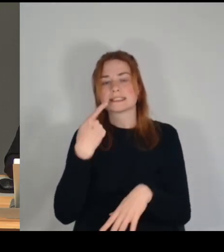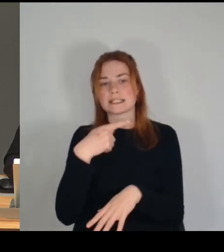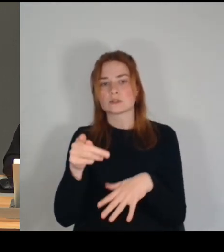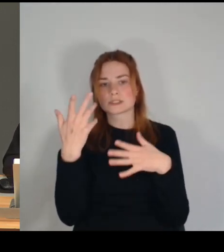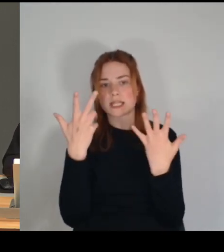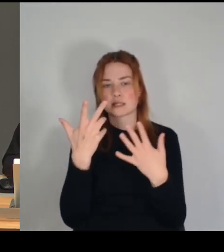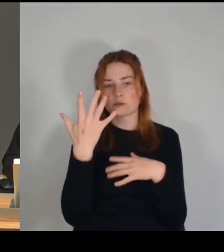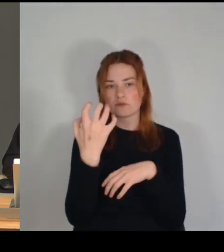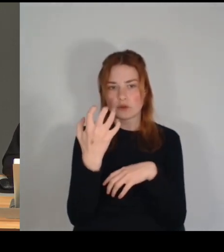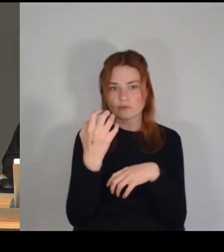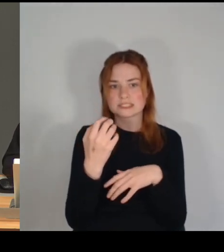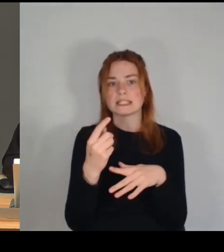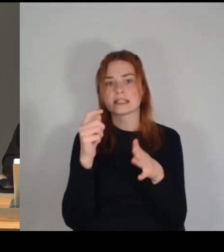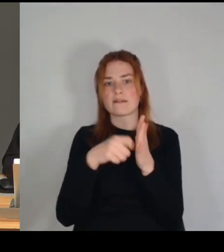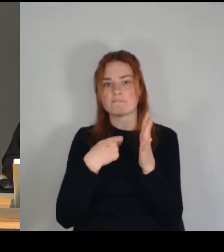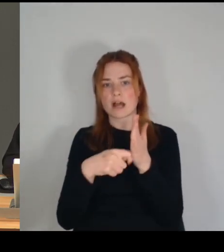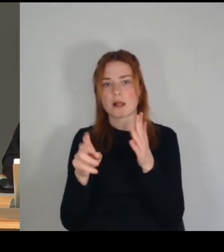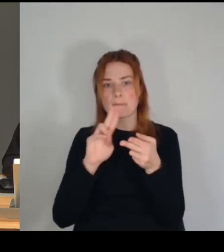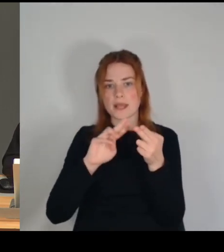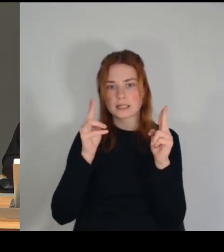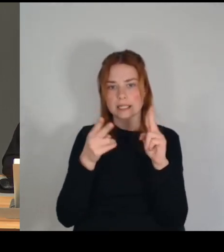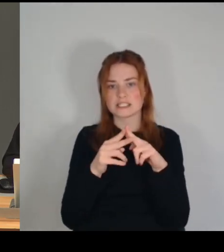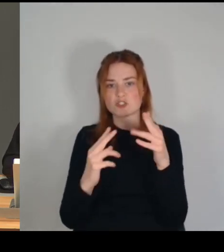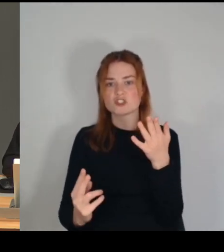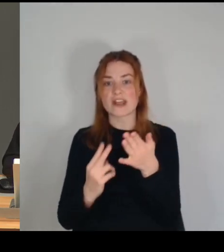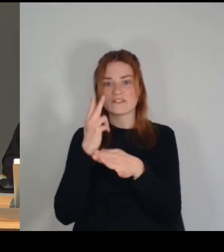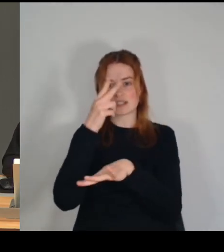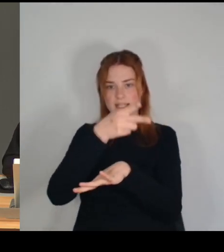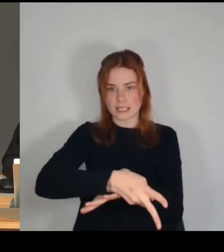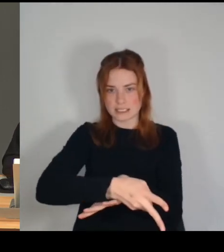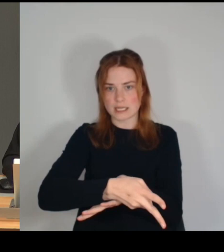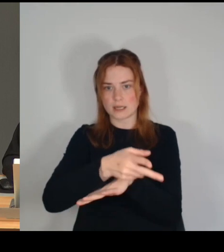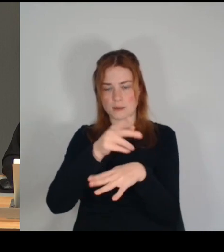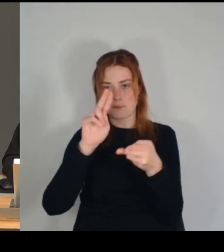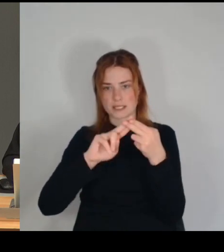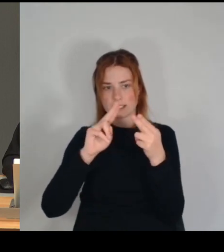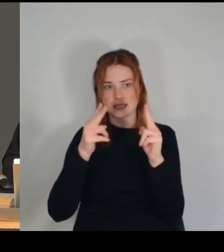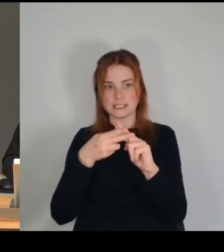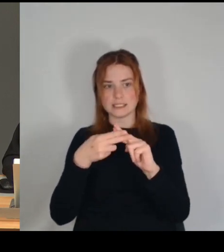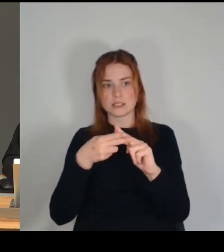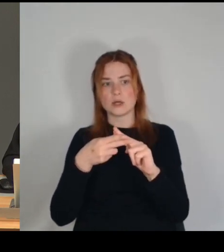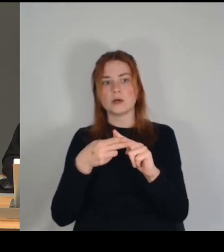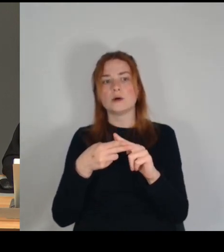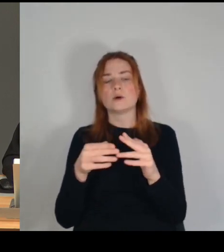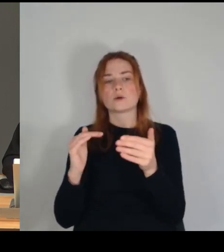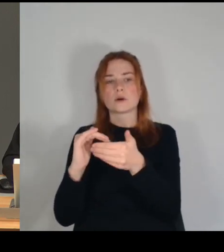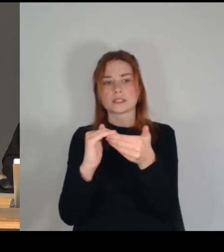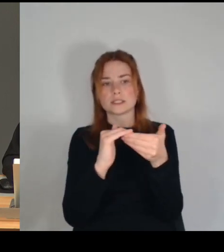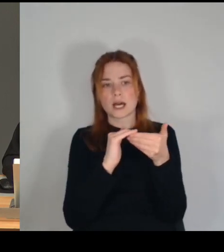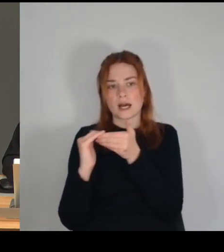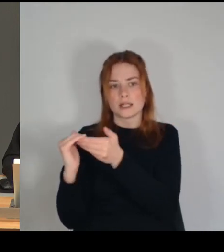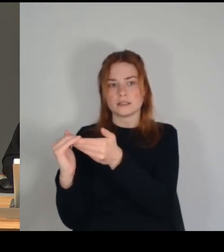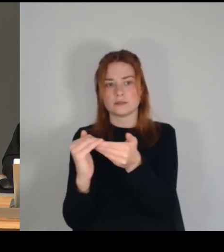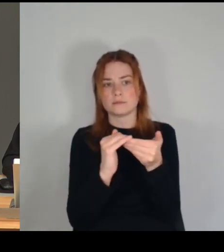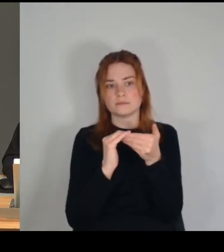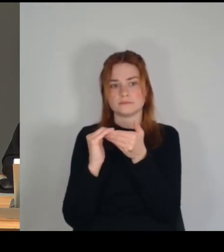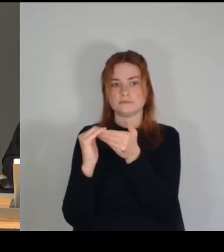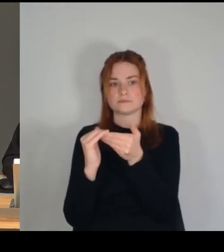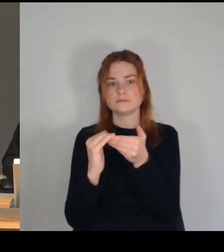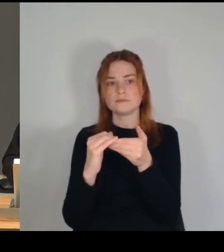sowie den Tagesordnung spunkt zwölf die Drucksache 19 1247 die Wahl eines Mitglieds des Beirats der Berliner Stadtwerke GmbH.